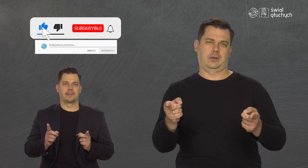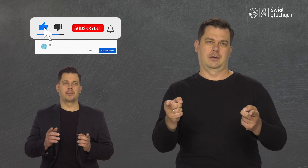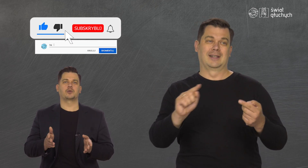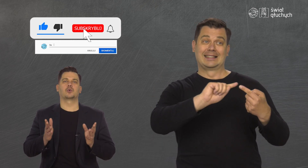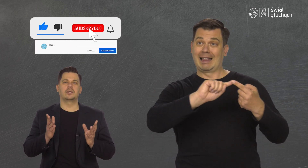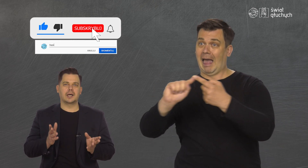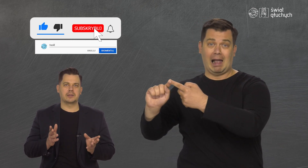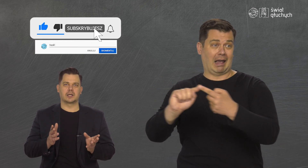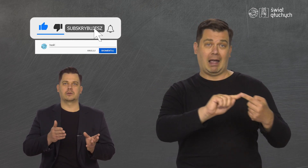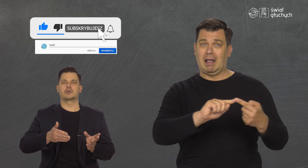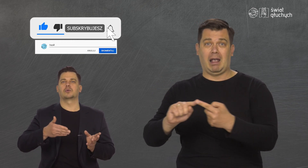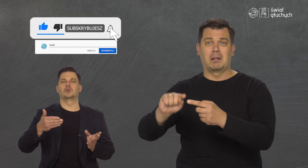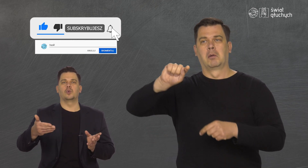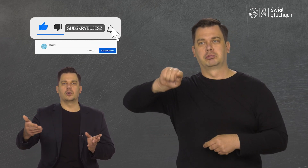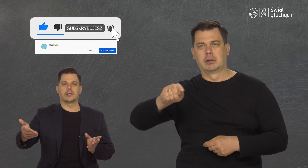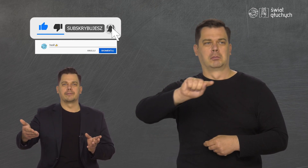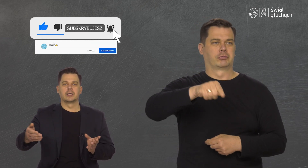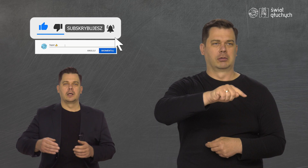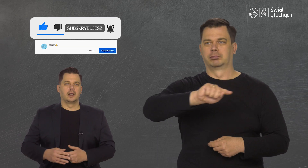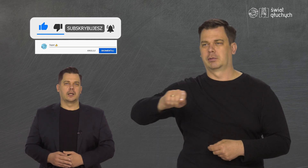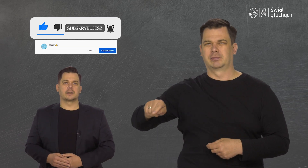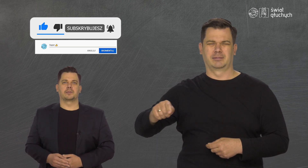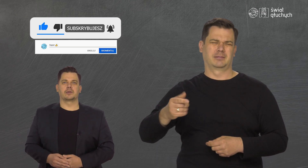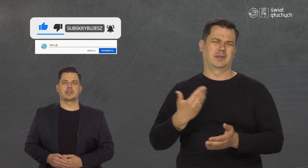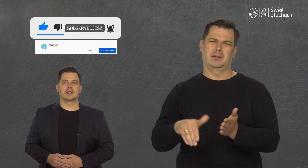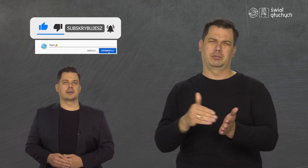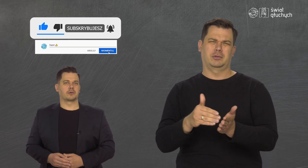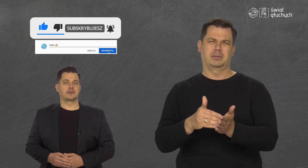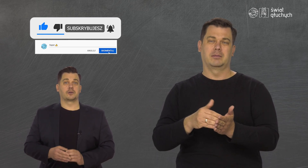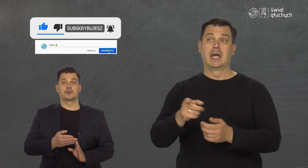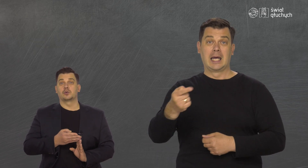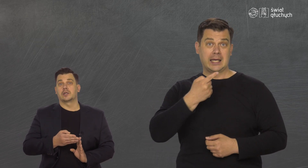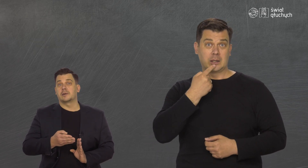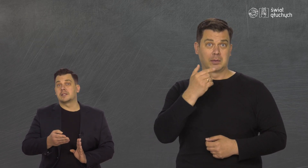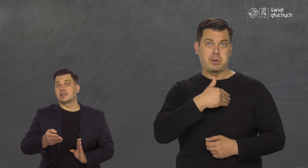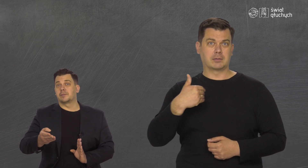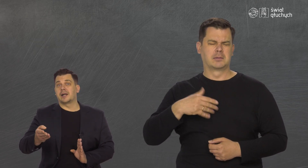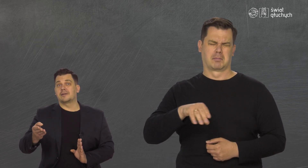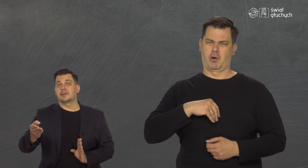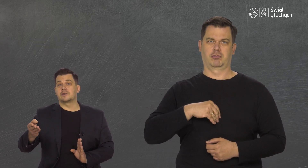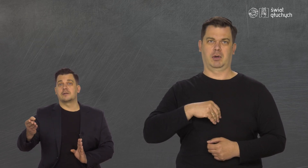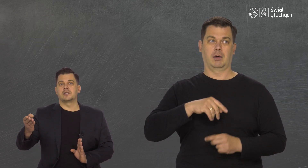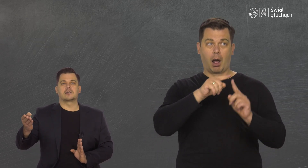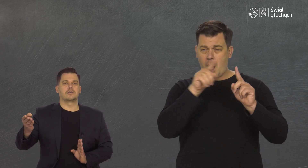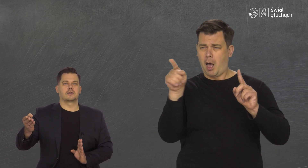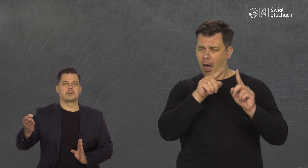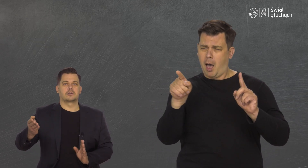Po prostu unikajmy zdań, które są długie. Język polski daje nam możliwość wydłużania zdań prawie że w nieskończoność –